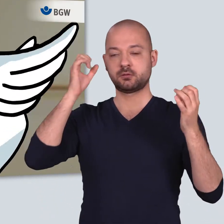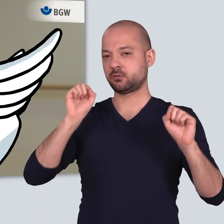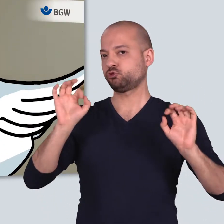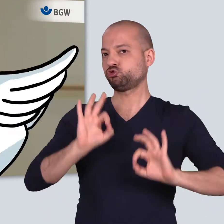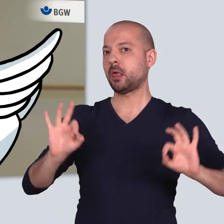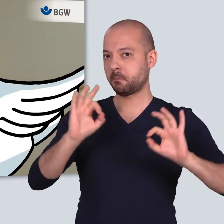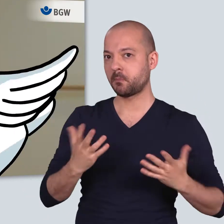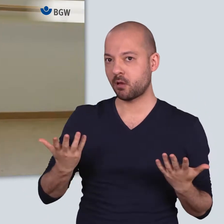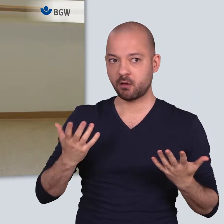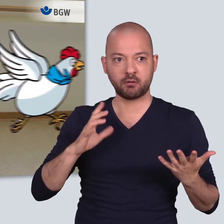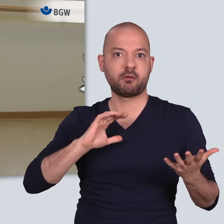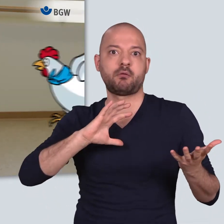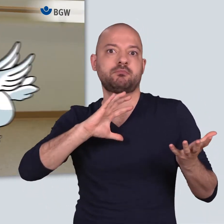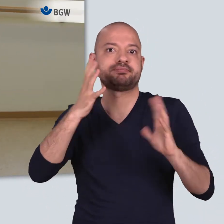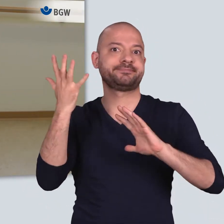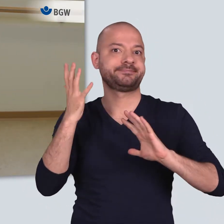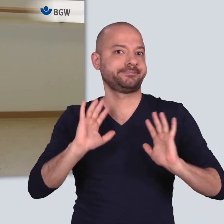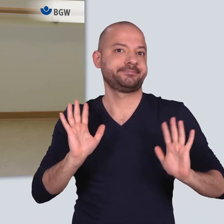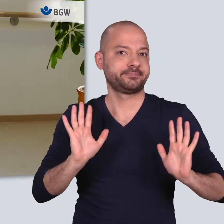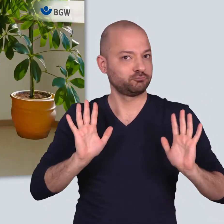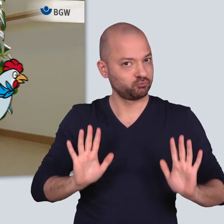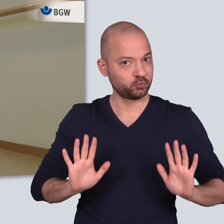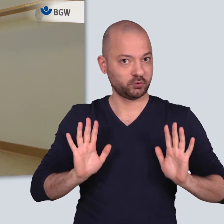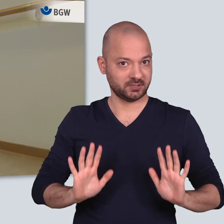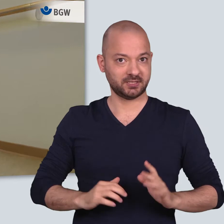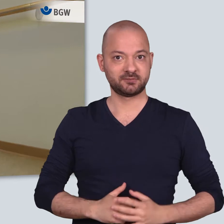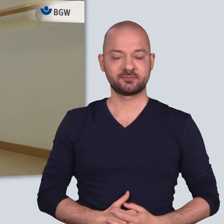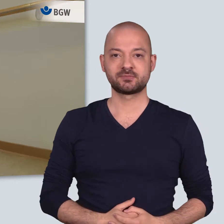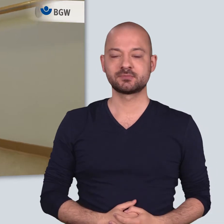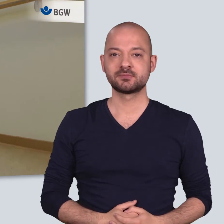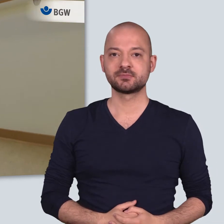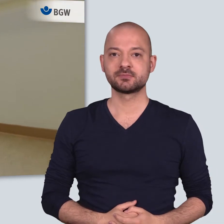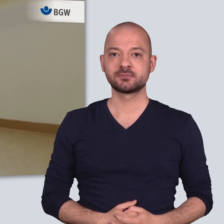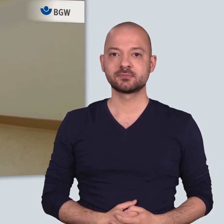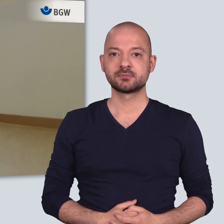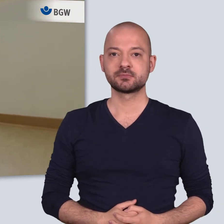Panik macht immer alles schlimmer und bringt überhaupt nichts.